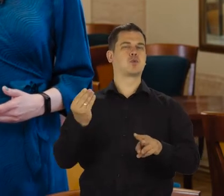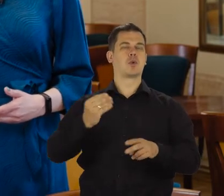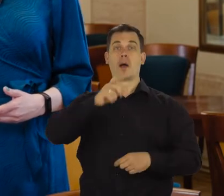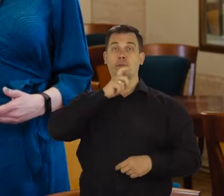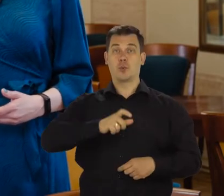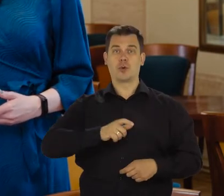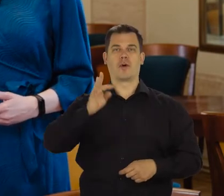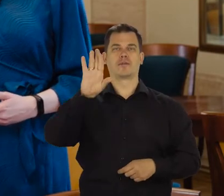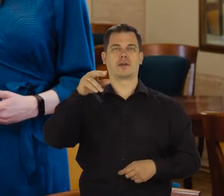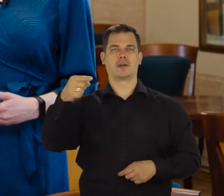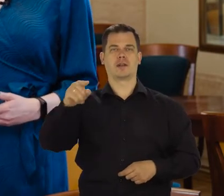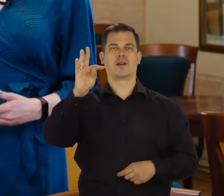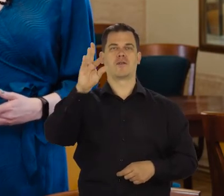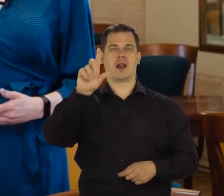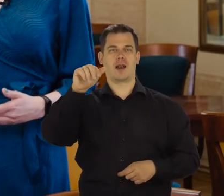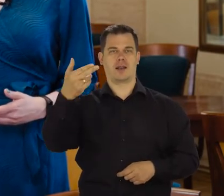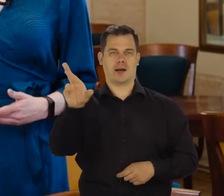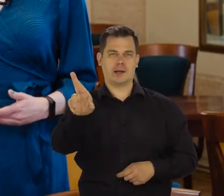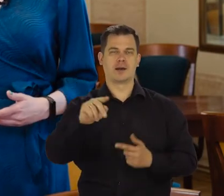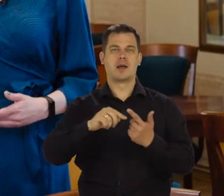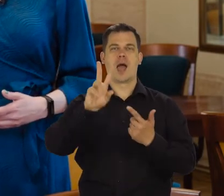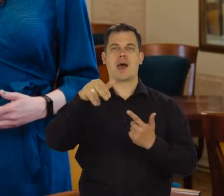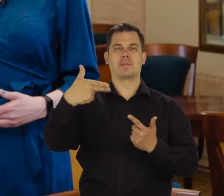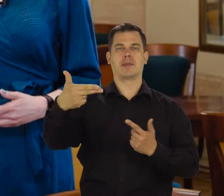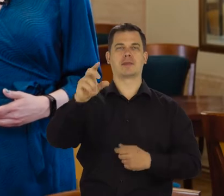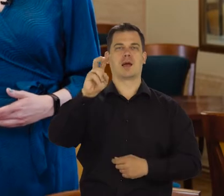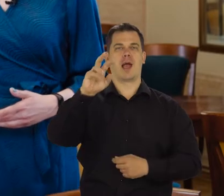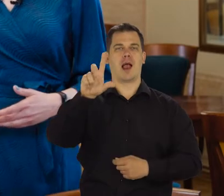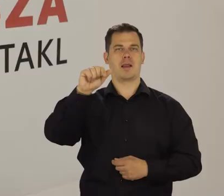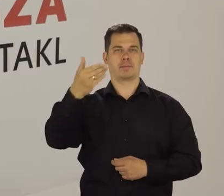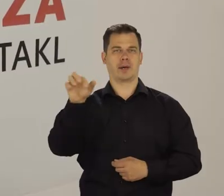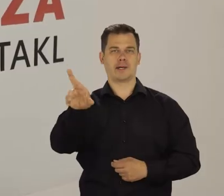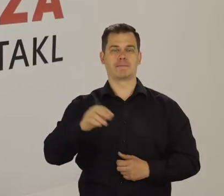biuro Architektów Ferdynanda Fellnera i Hermanna Helmera.